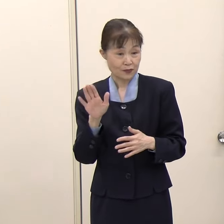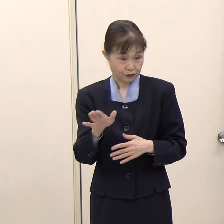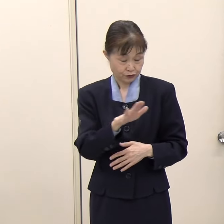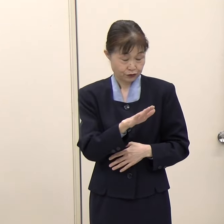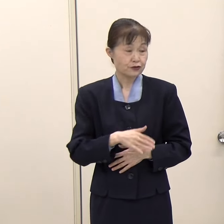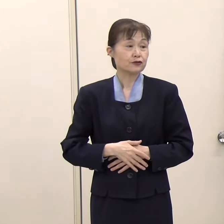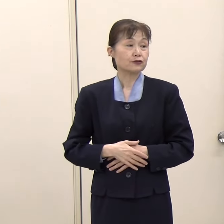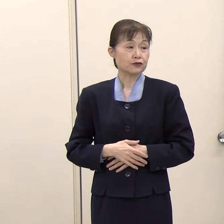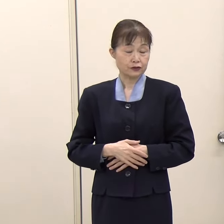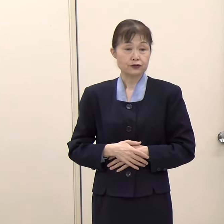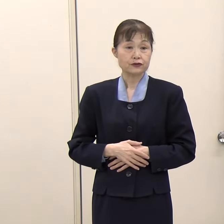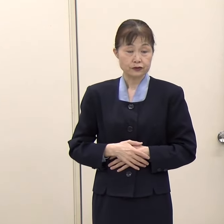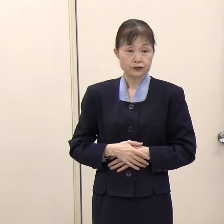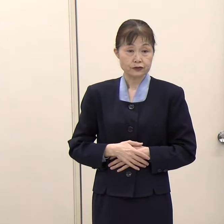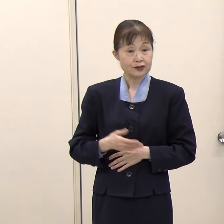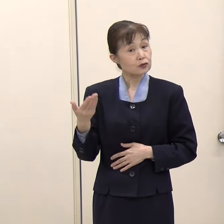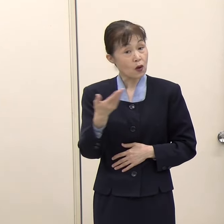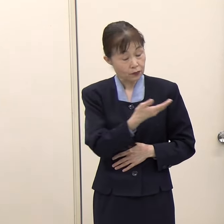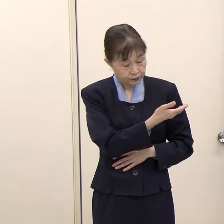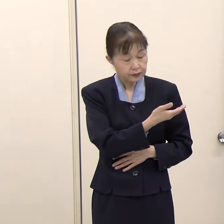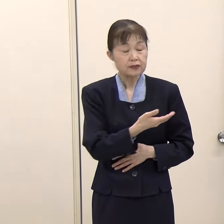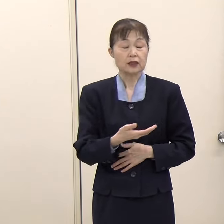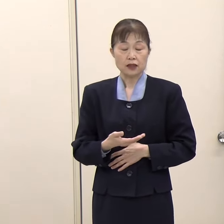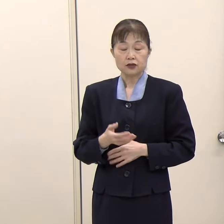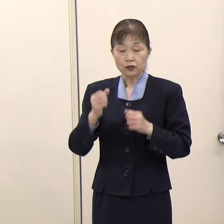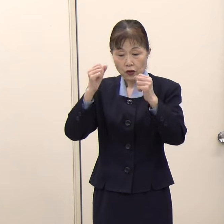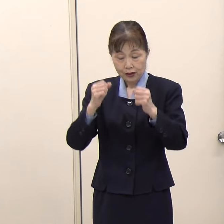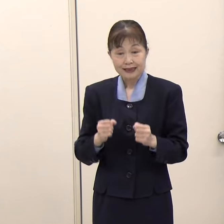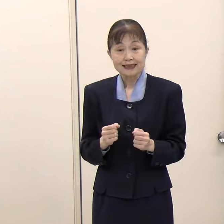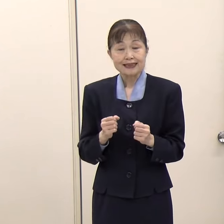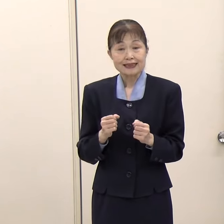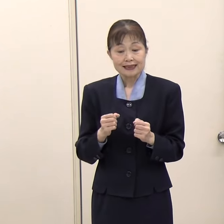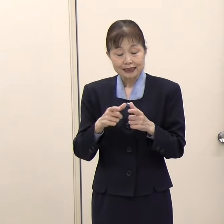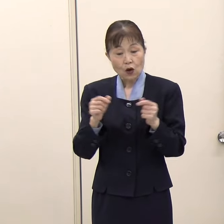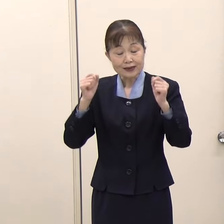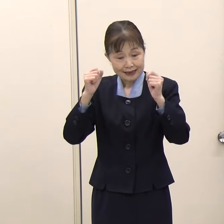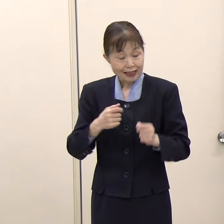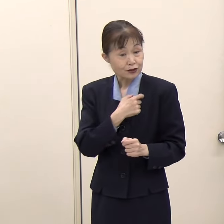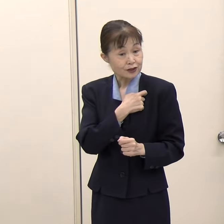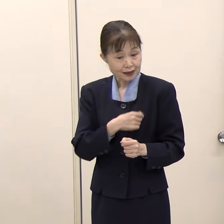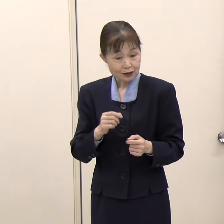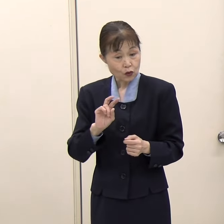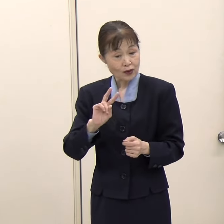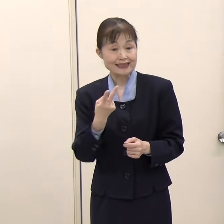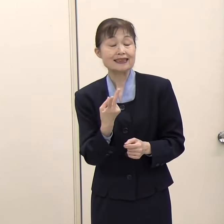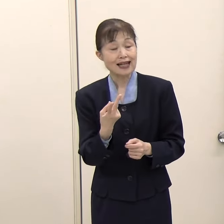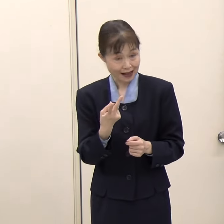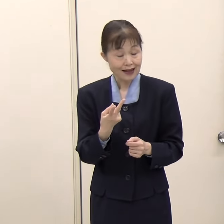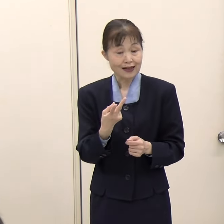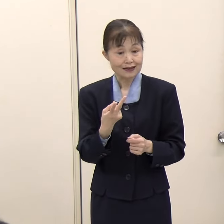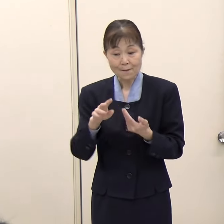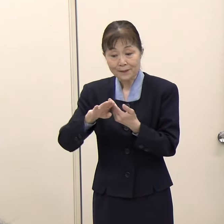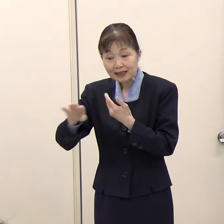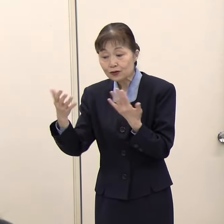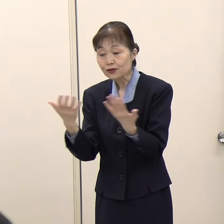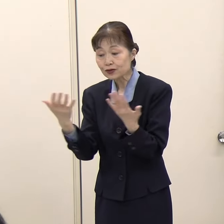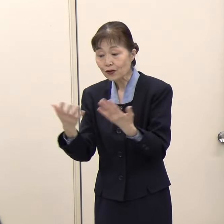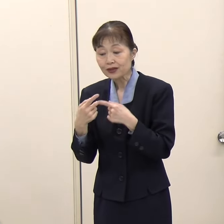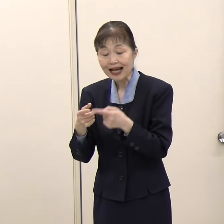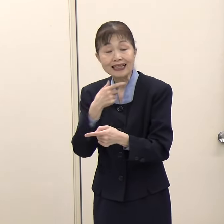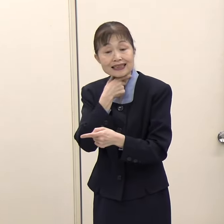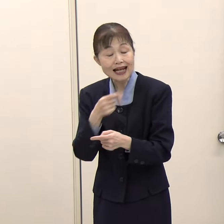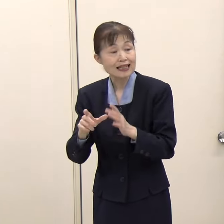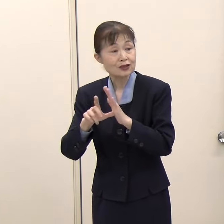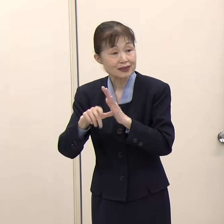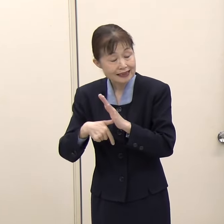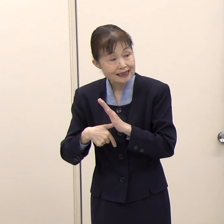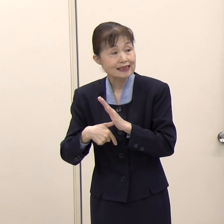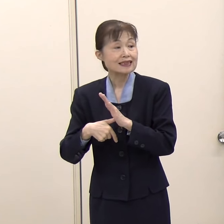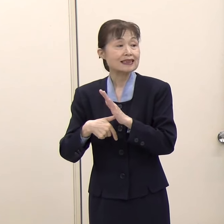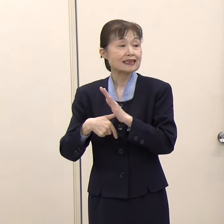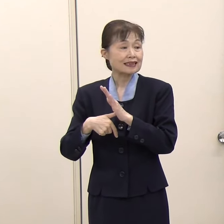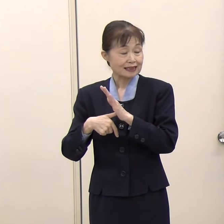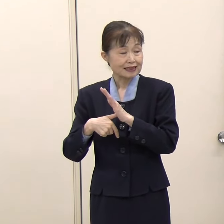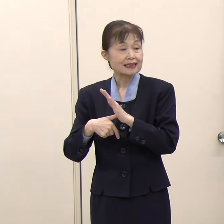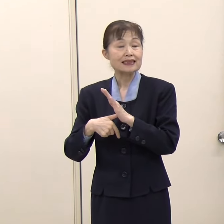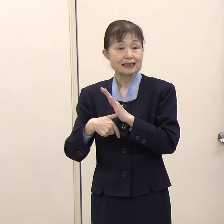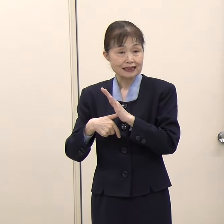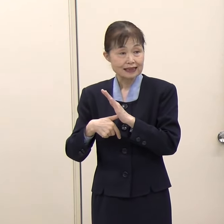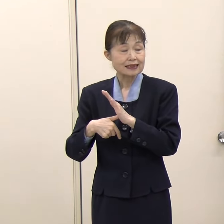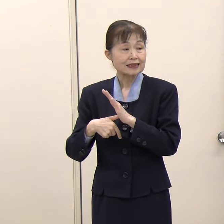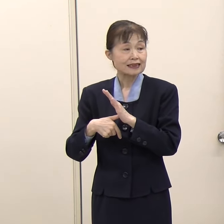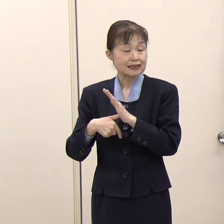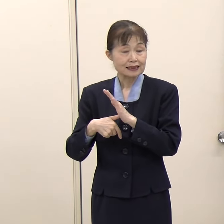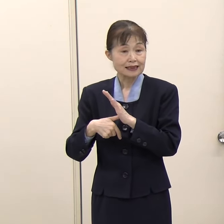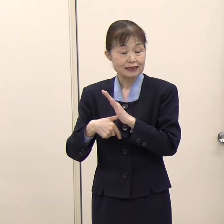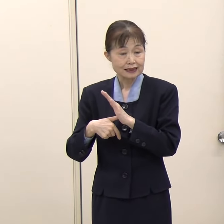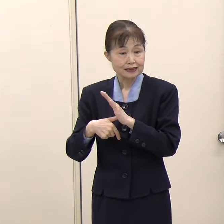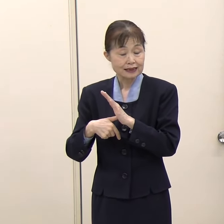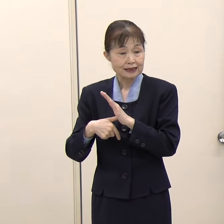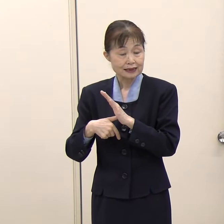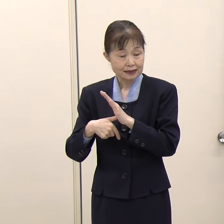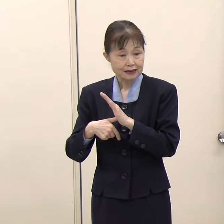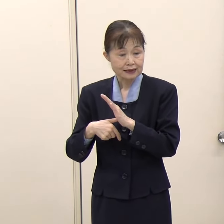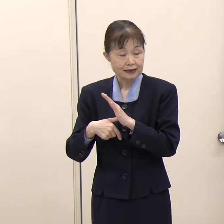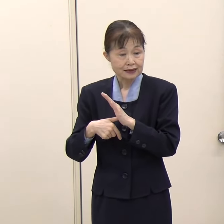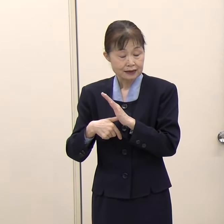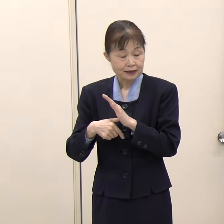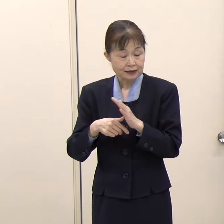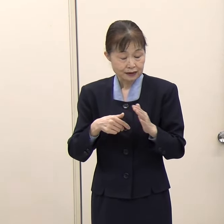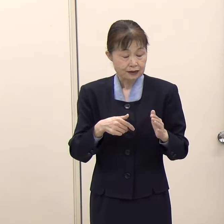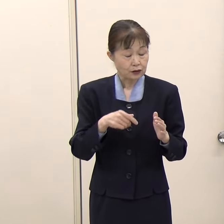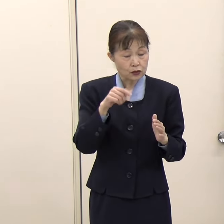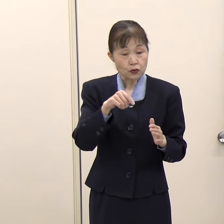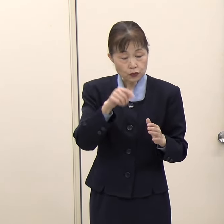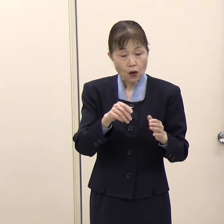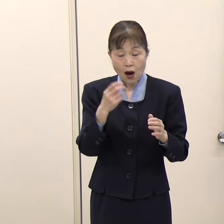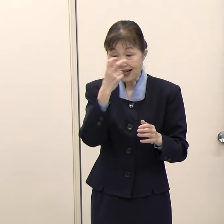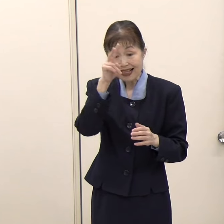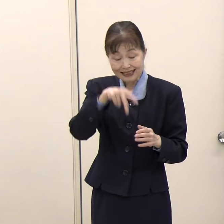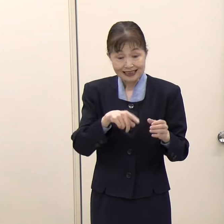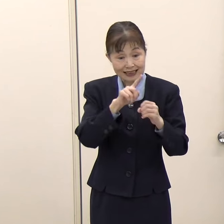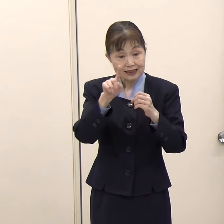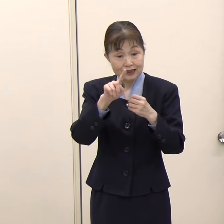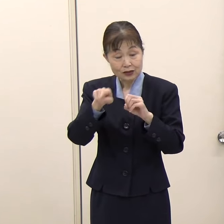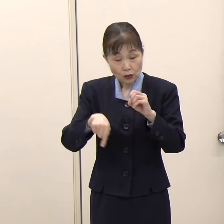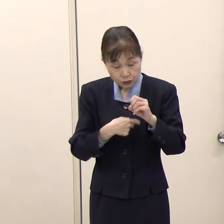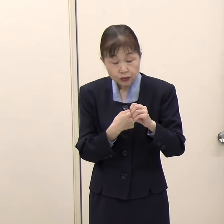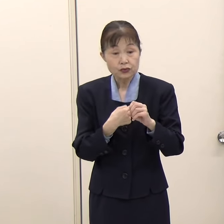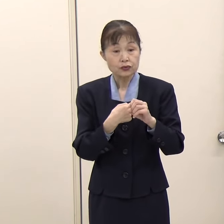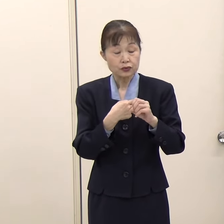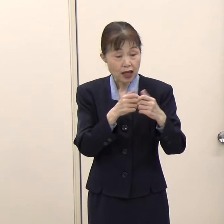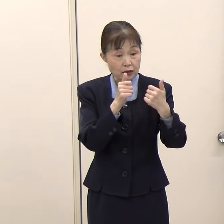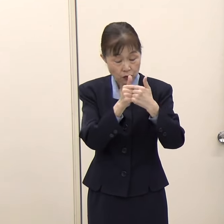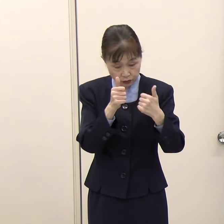（朝日新聞）例えば、在留資格を切り替えて別の仕事に就きたいと思ったときに、最初に出入国在留管理局に行った後に、じゃあ、仕事をどうするかとか、そんなイメージですか。